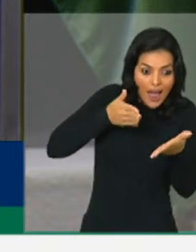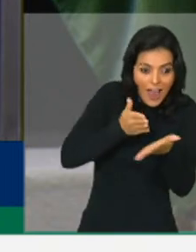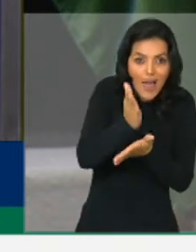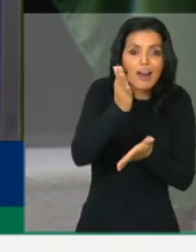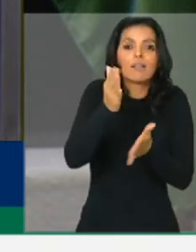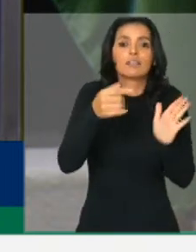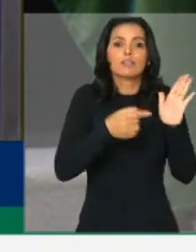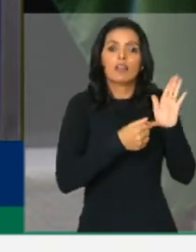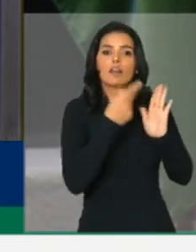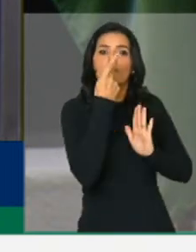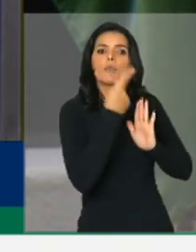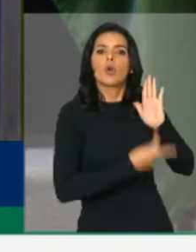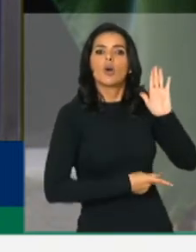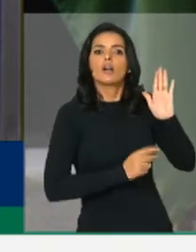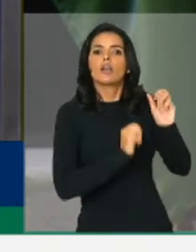POR QUÊ? PORQUE TINHA FEITO DE FORMA DIFERENTE DO QUE